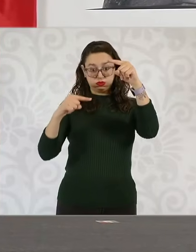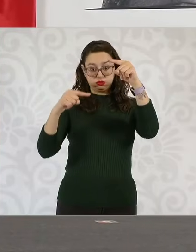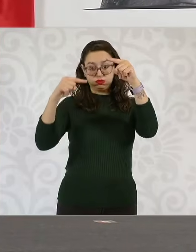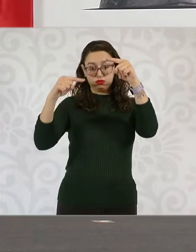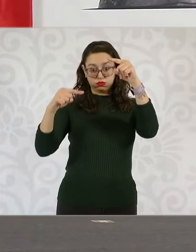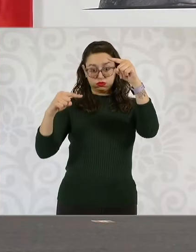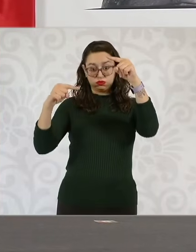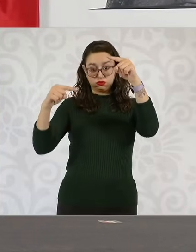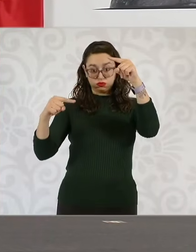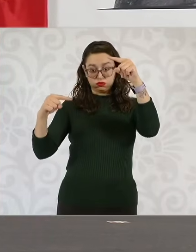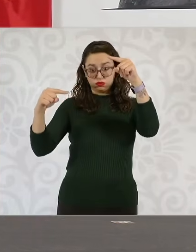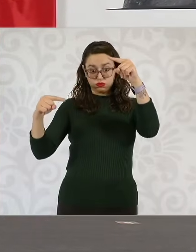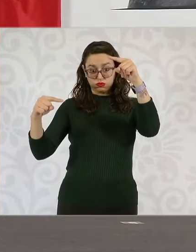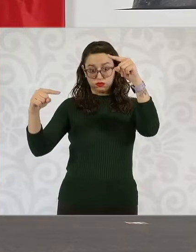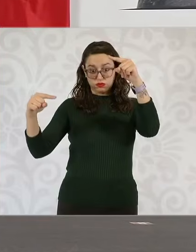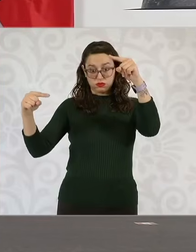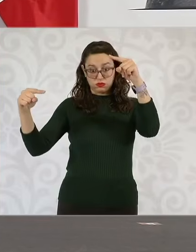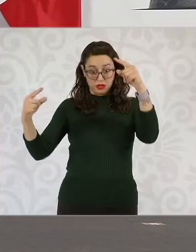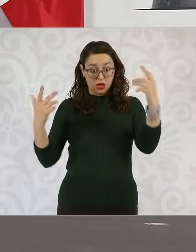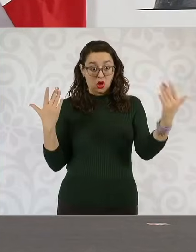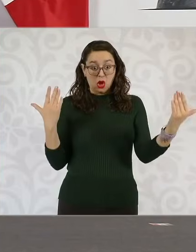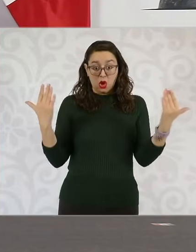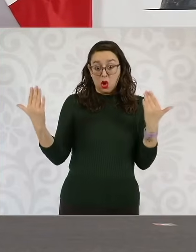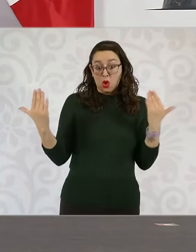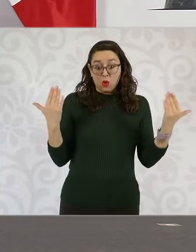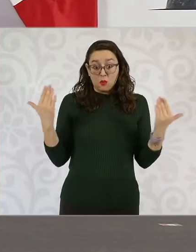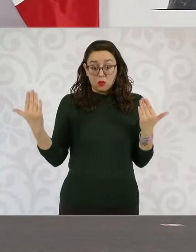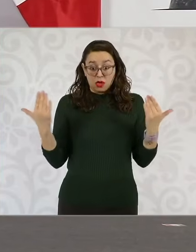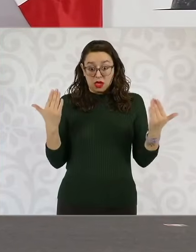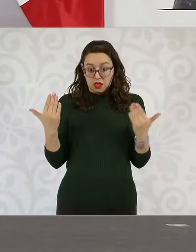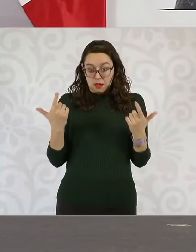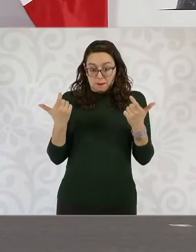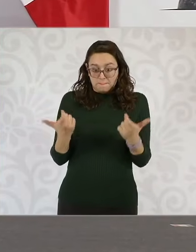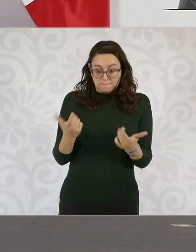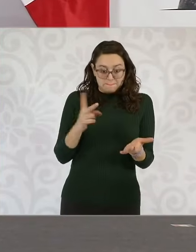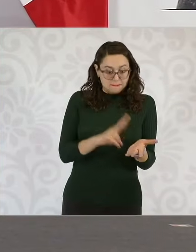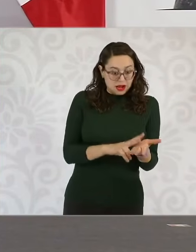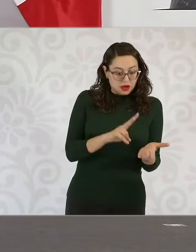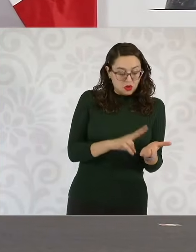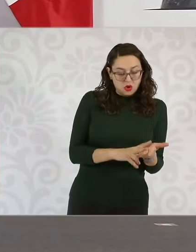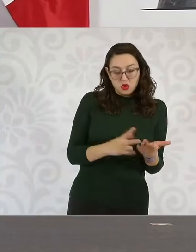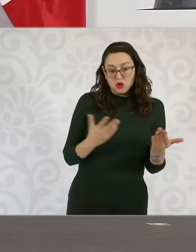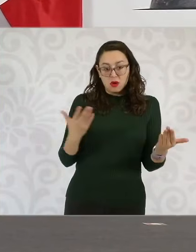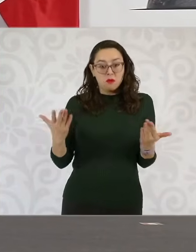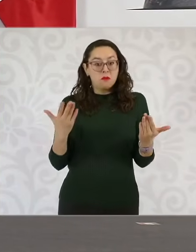términos de lo que equivaldría el valor en 2018 a la fecha estaría disminuyendo